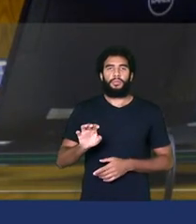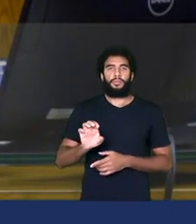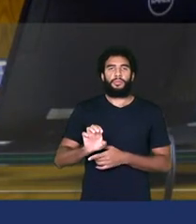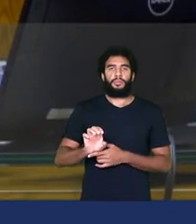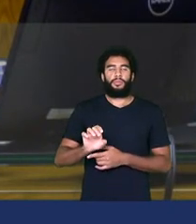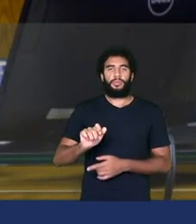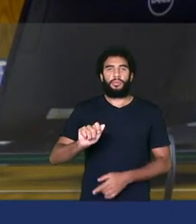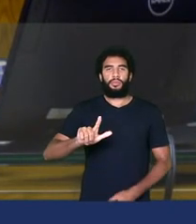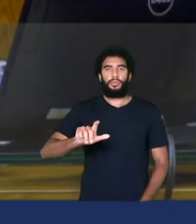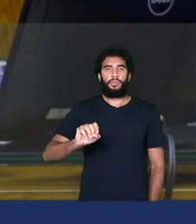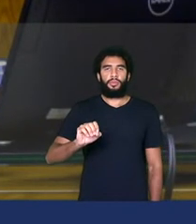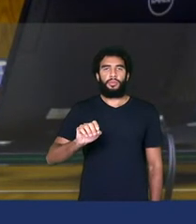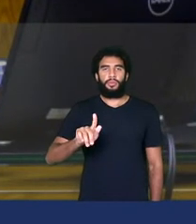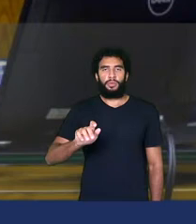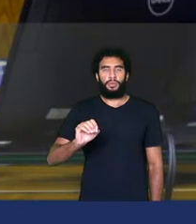COLEGA DEPUTADO, LÁ DO PT DE